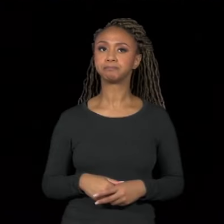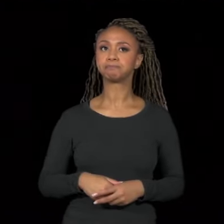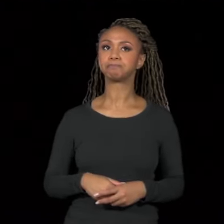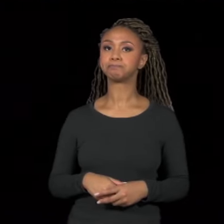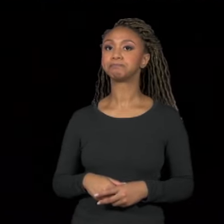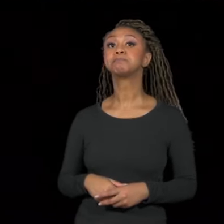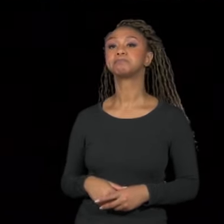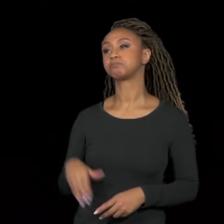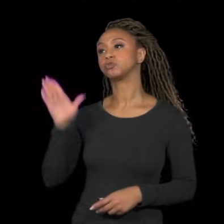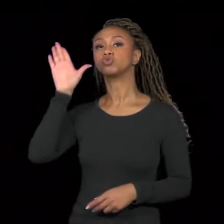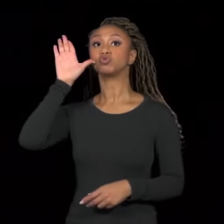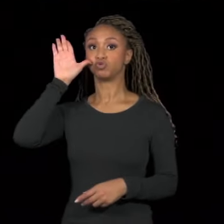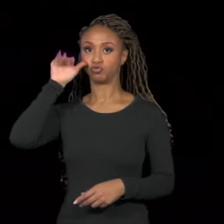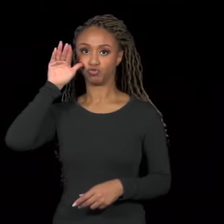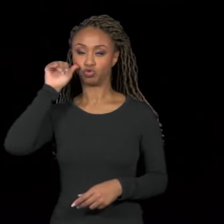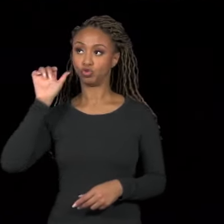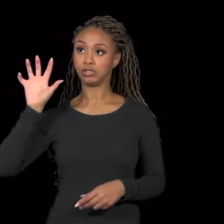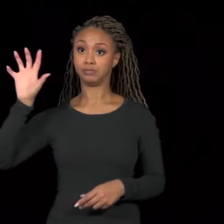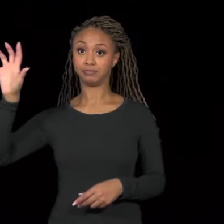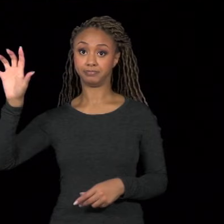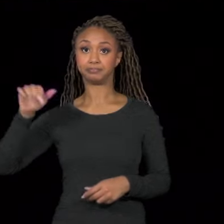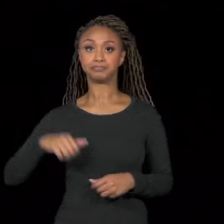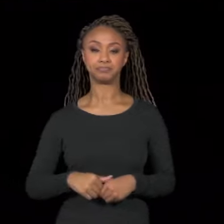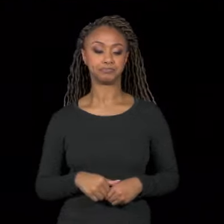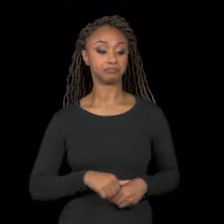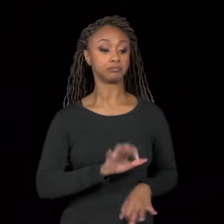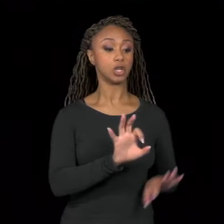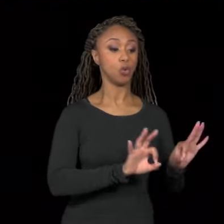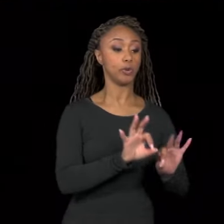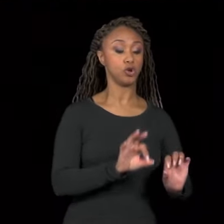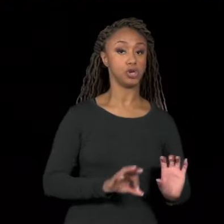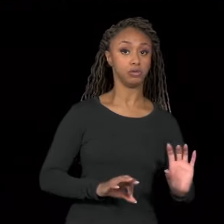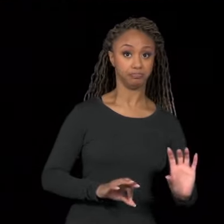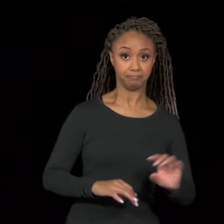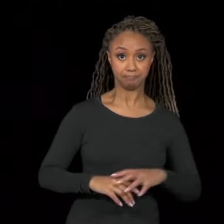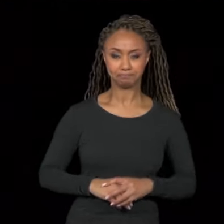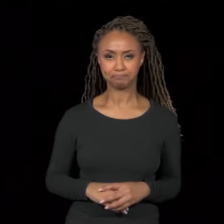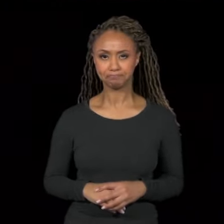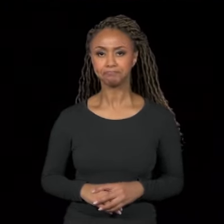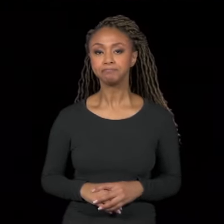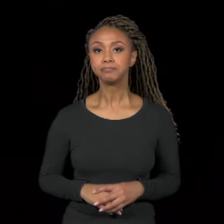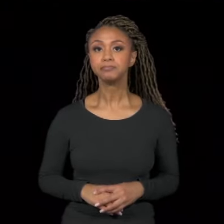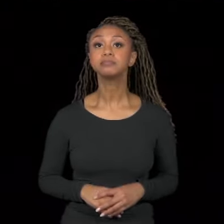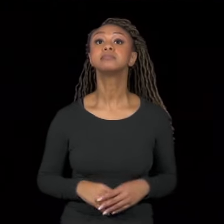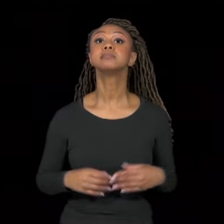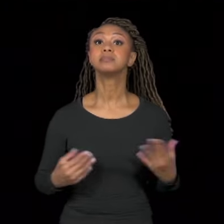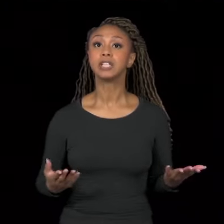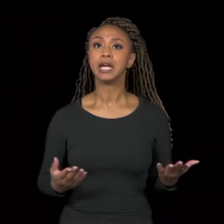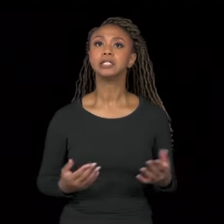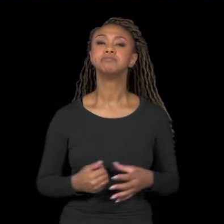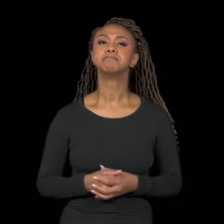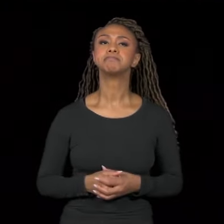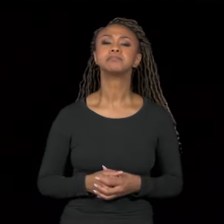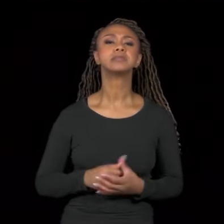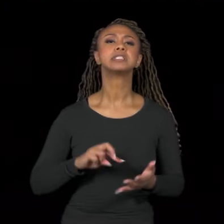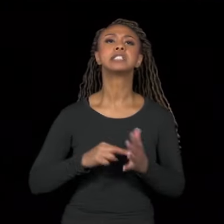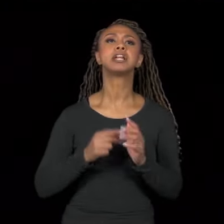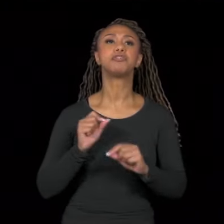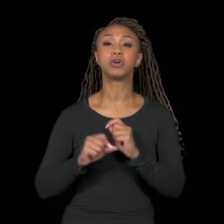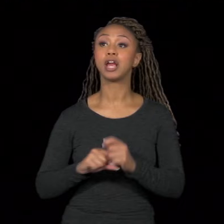"FUNCIONÁRIO"; A ENTIDADE "PROJETO"; E AÍ "TRABALHA EM". ENTÃO, EU POSSO DIZER O SEGUINTE, QUE CADA